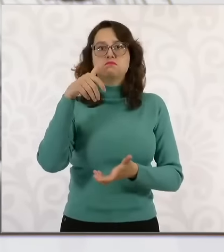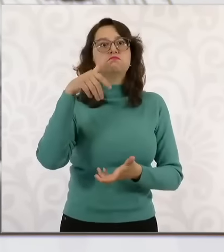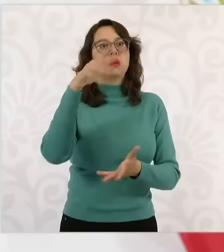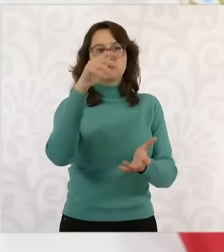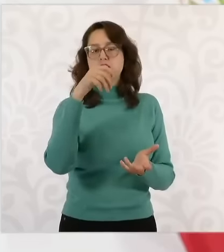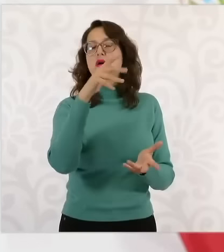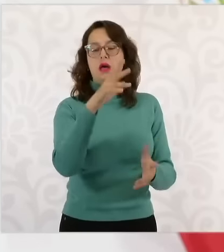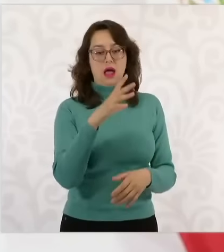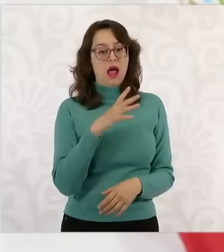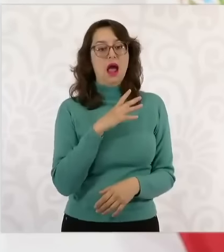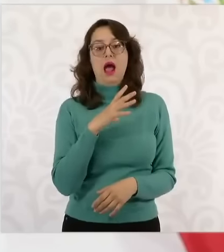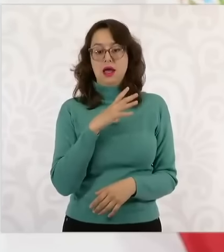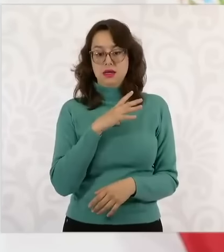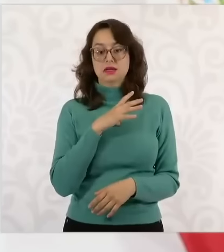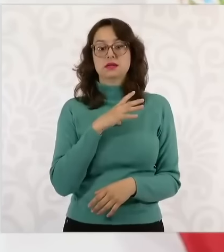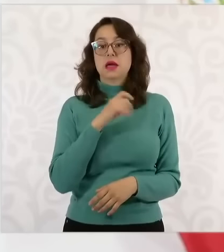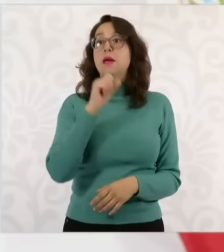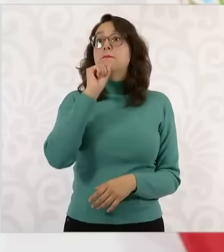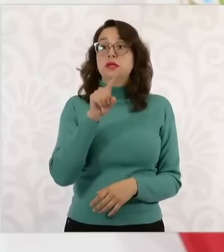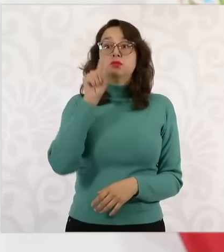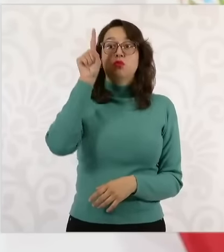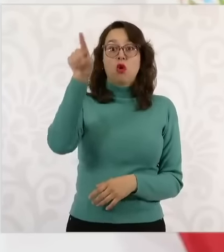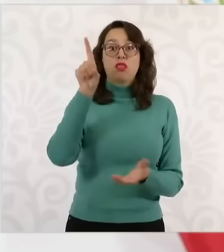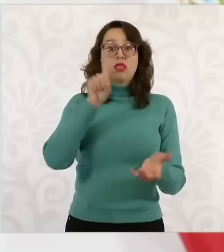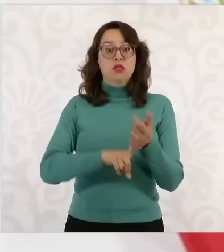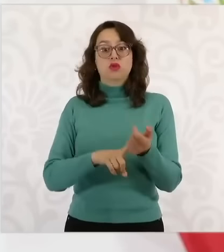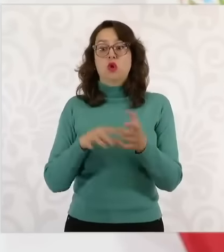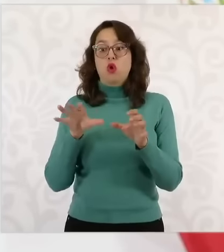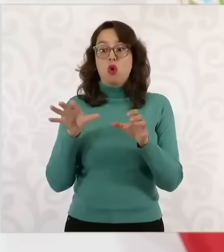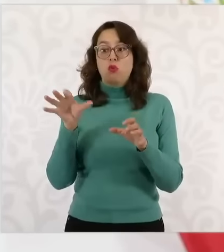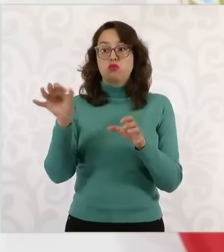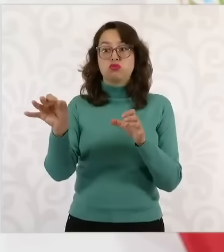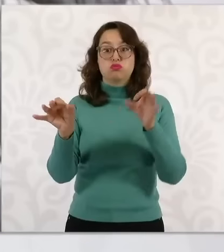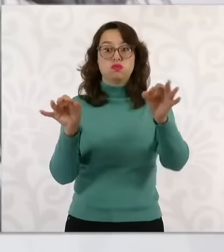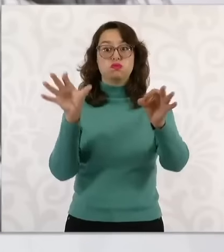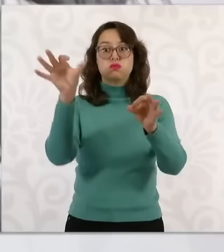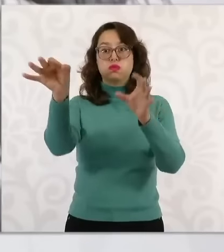Hay mucha creatividad también de las propias poblaciones que en coordinación con la defensa,